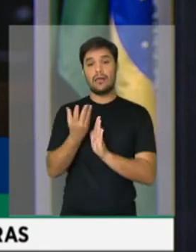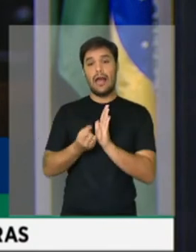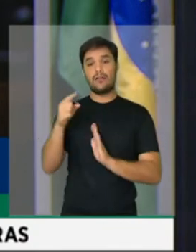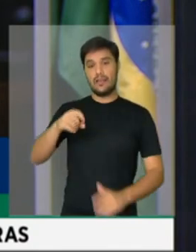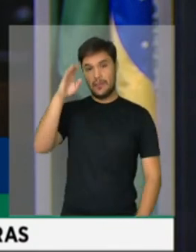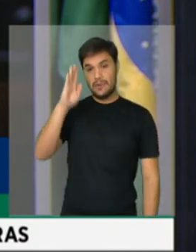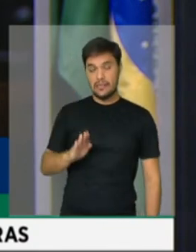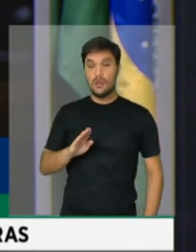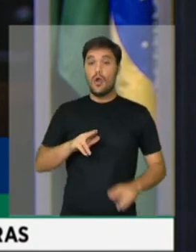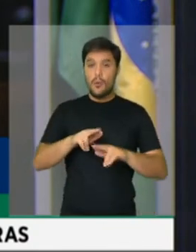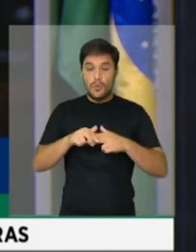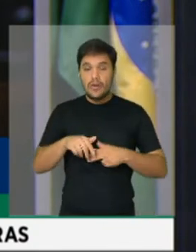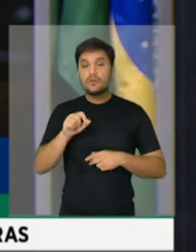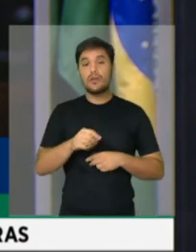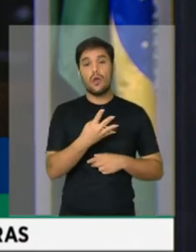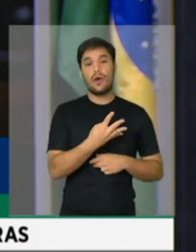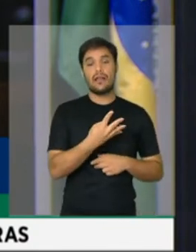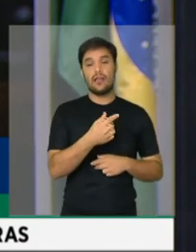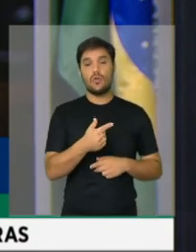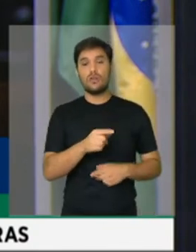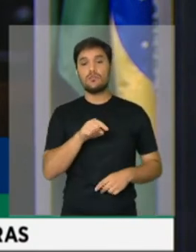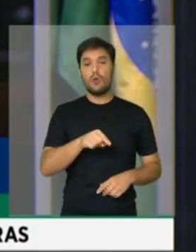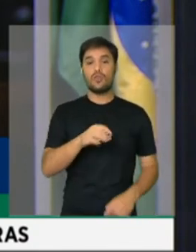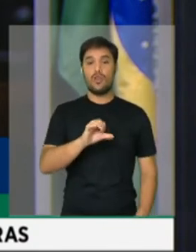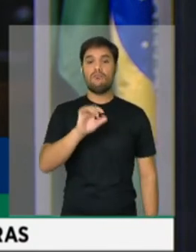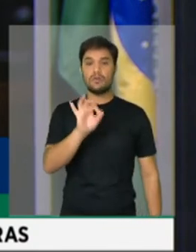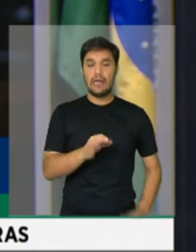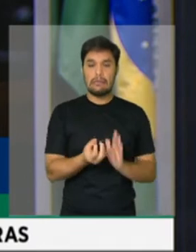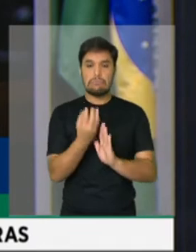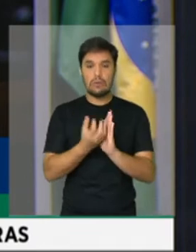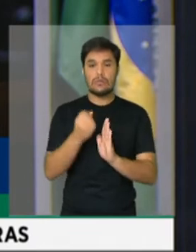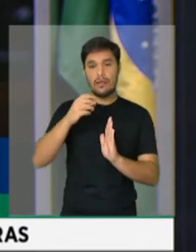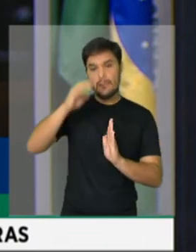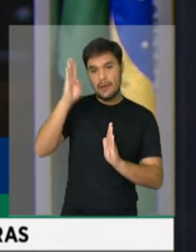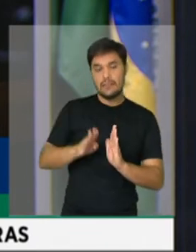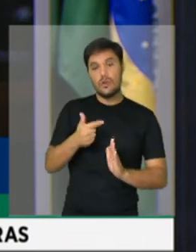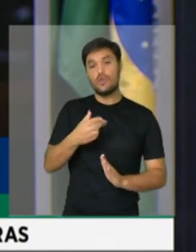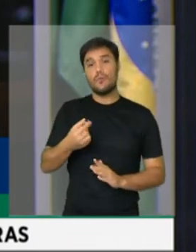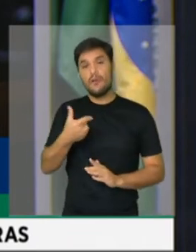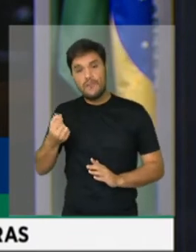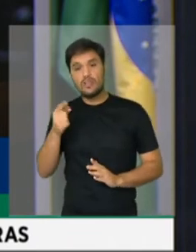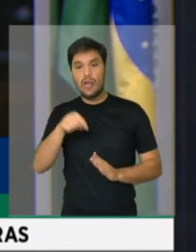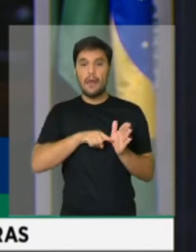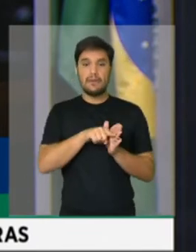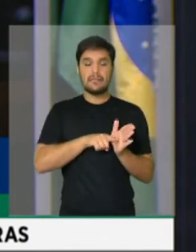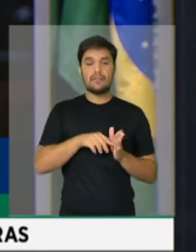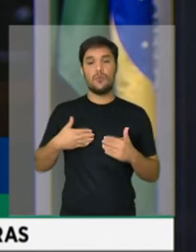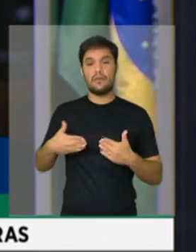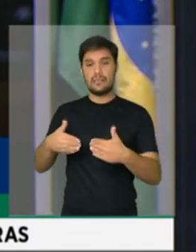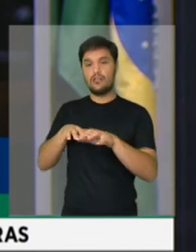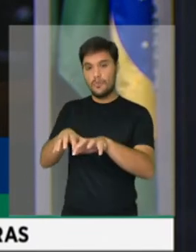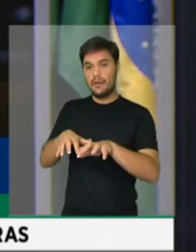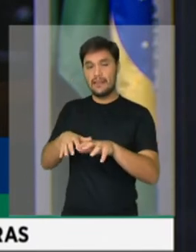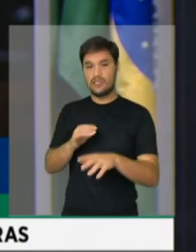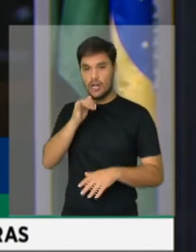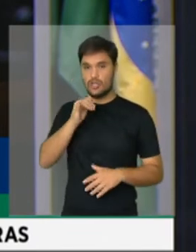REMUNERAR NO LONGO PRAZO, EMPREENDIMENTOS DE INFRAESTRUTURA NECESSÁRIA AO SUPRIMENTO. ESSA ALTERNATIVA VIABILIZARÁMELHOR APROVEITAMENTO DO GÁS NATURAL PRODUZIDO NO PAÍS, CUJA